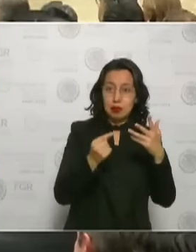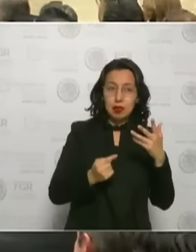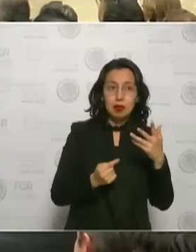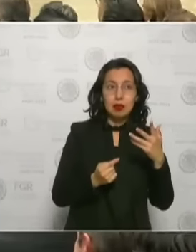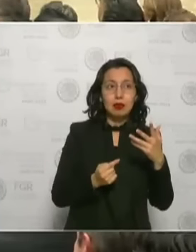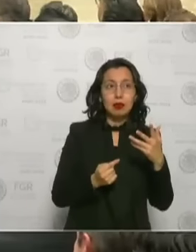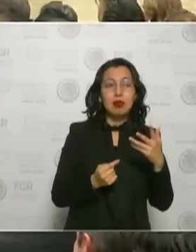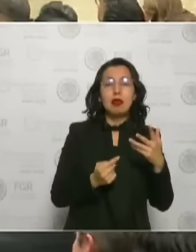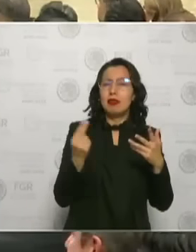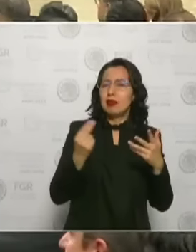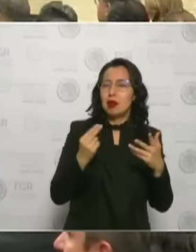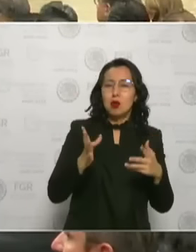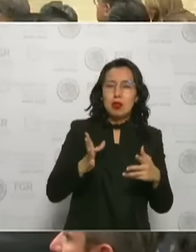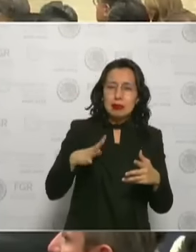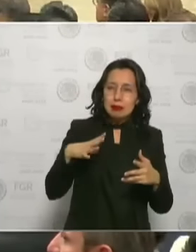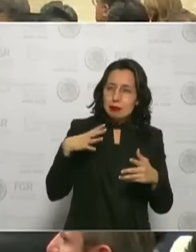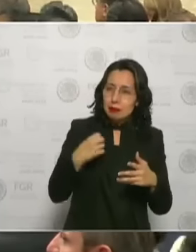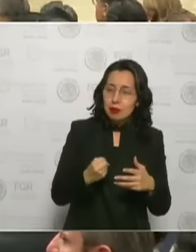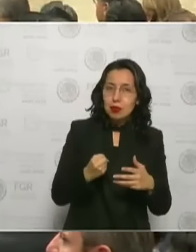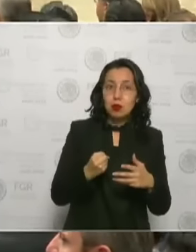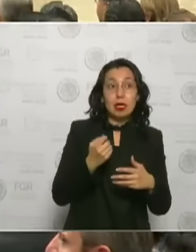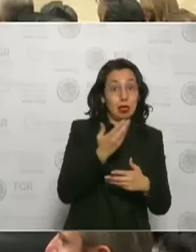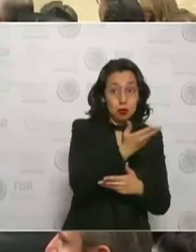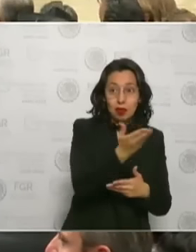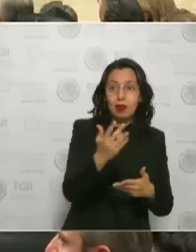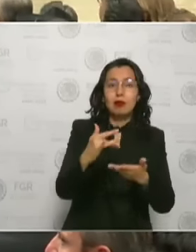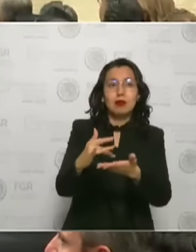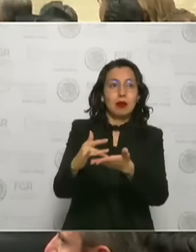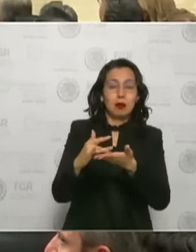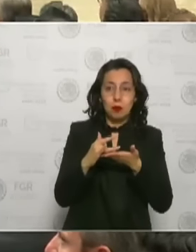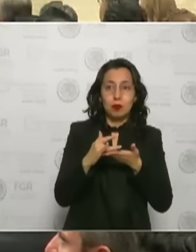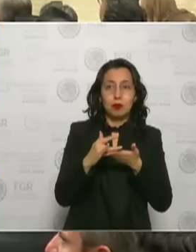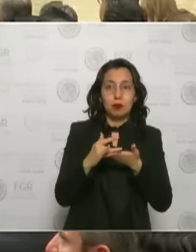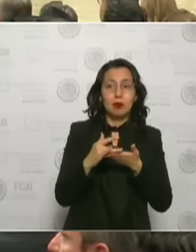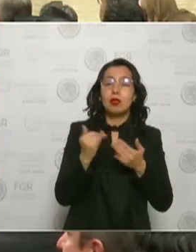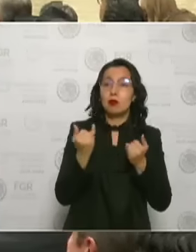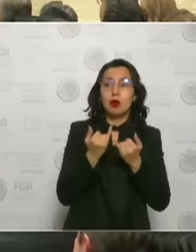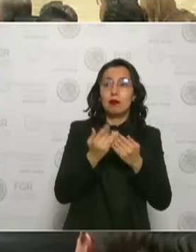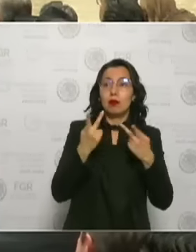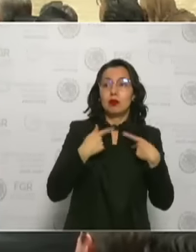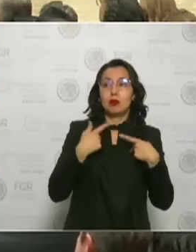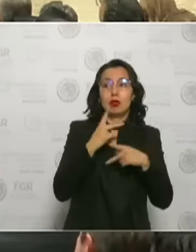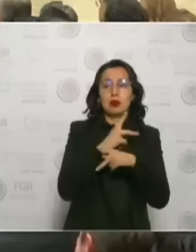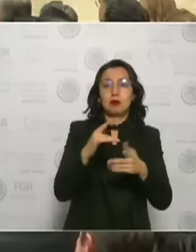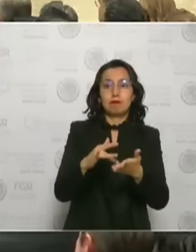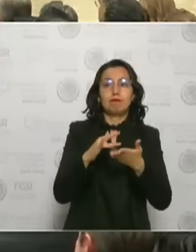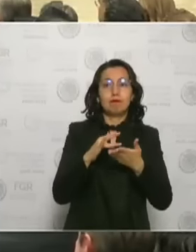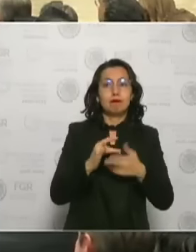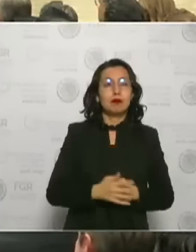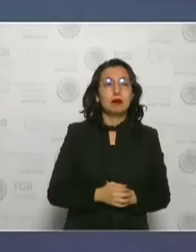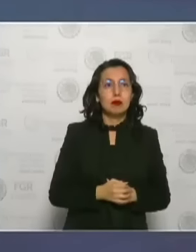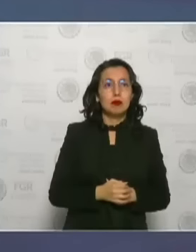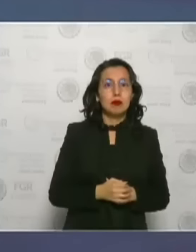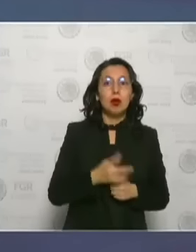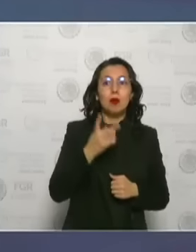máximo esfuerzo y el apoyo de todas y de todos y de la sociedad en su conjunto. Por eso necesitamos